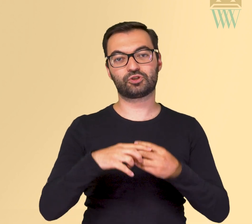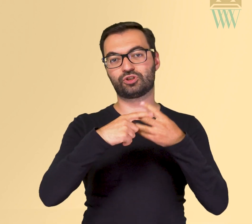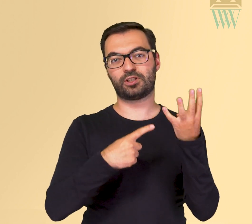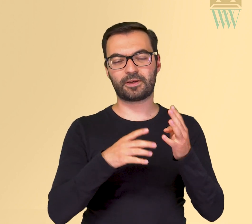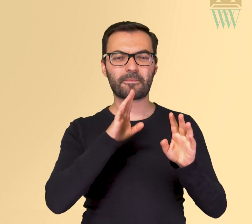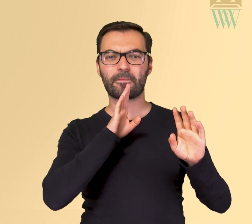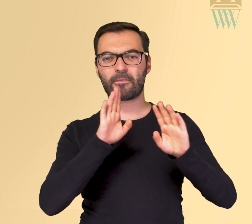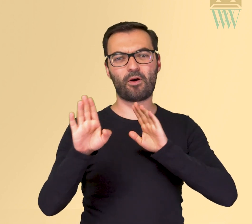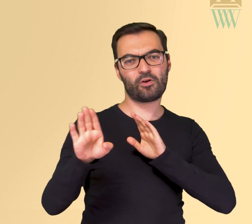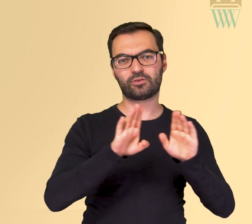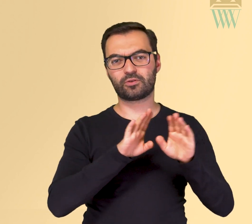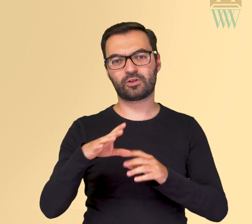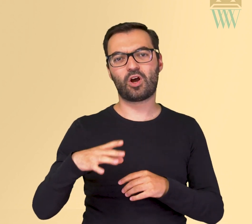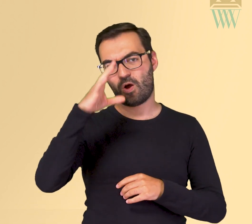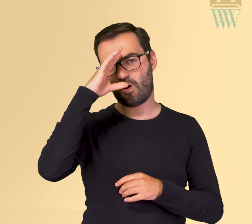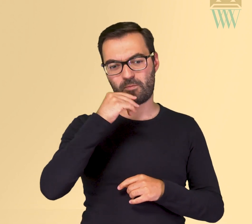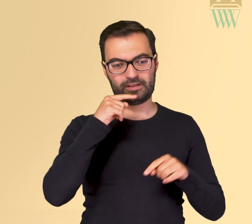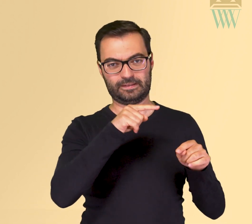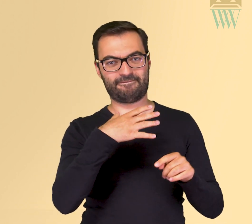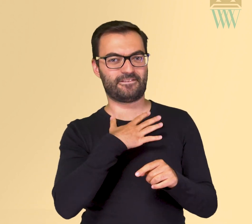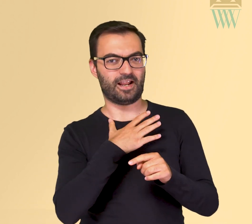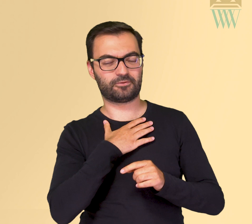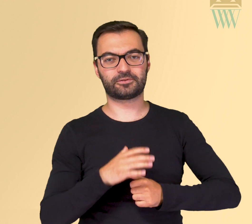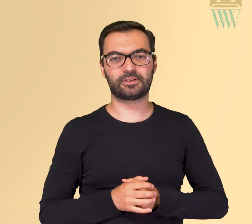Mają zbliżony format do obrazów wilanowskich